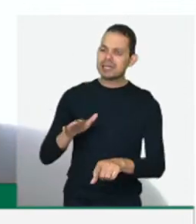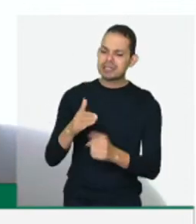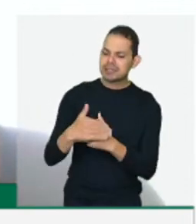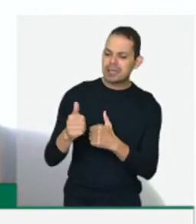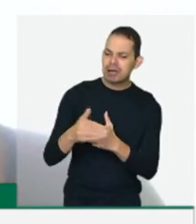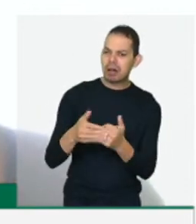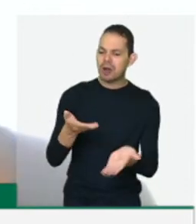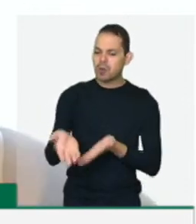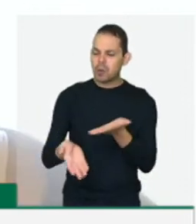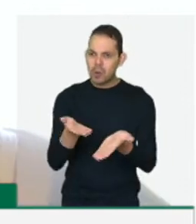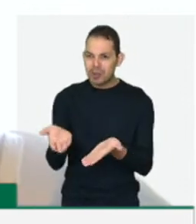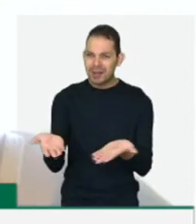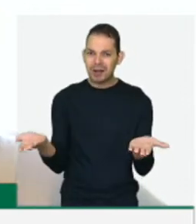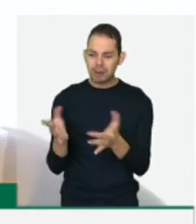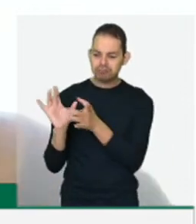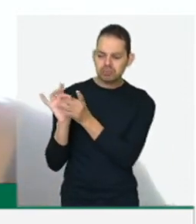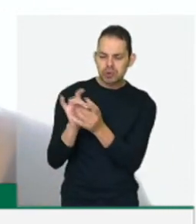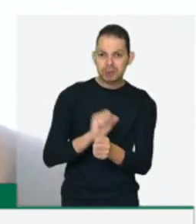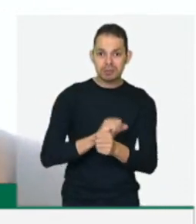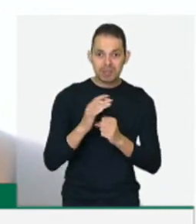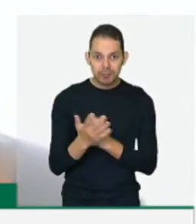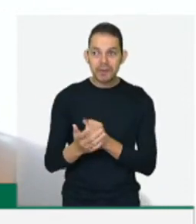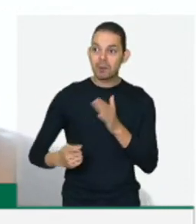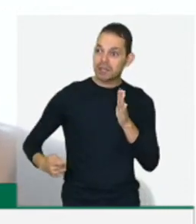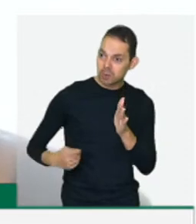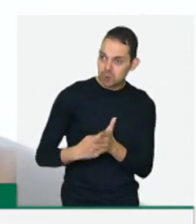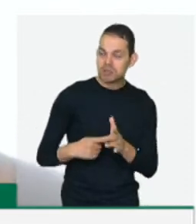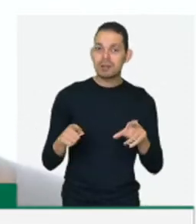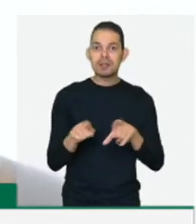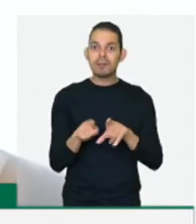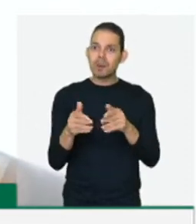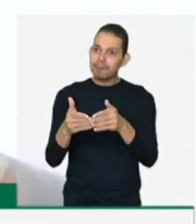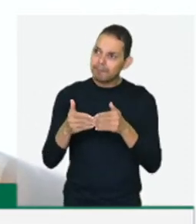COMO PRIORIDADE DESPEJAR PESSOAS E DESTRUIR UMA ESCOLINHA... [PRESIDENTE]: OBRIGADO. [DEPUTADA]: QUE FUNCIONA PARA ACOLHER CRIANÇ AS NESSE MOMENTO DE PANDEMIA, É AO MESMO TEMPO UMA